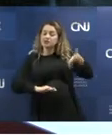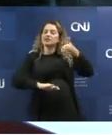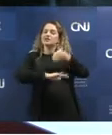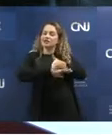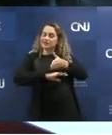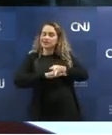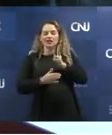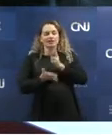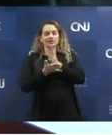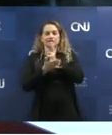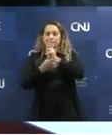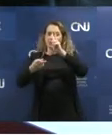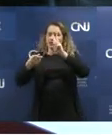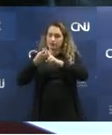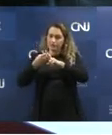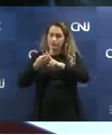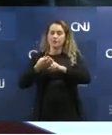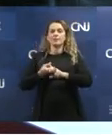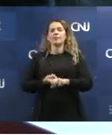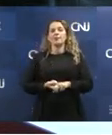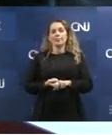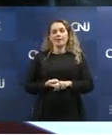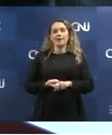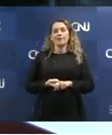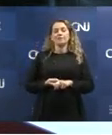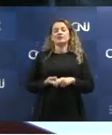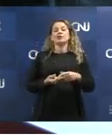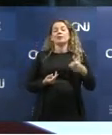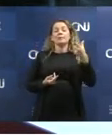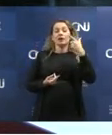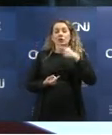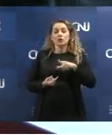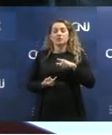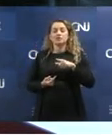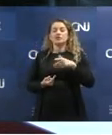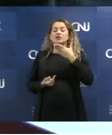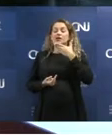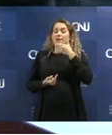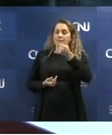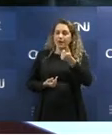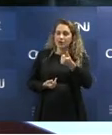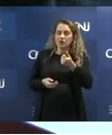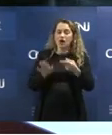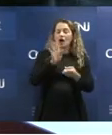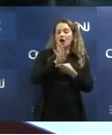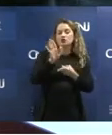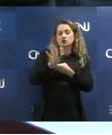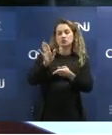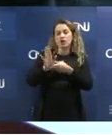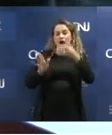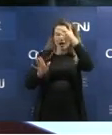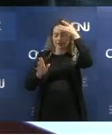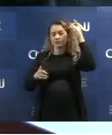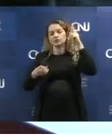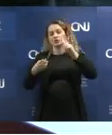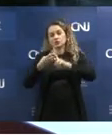Segundo ele nos relatou, para despachar lá e para conceder benefícios aos presos no próprio estabelecimento. Talvez por